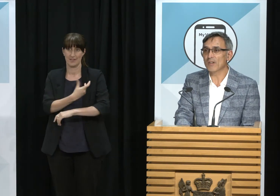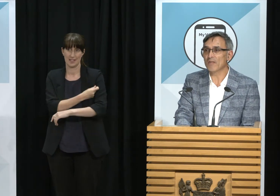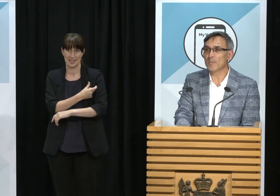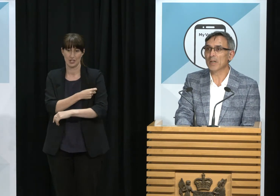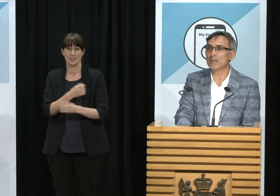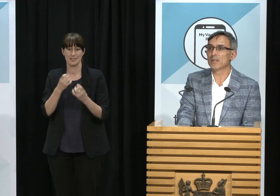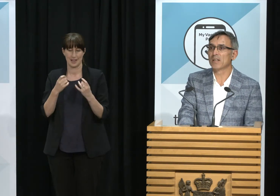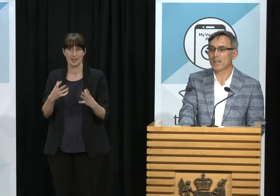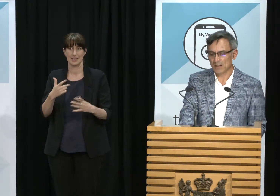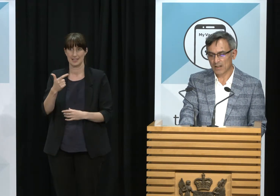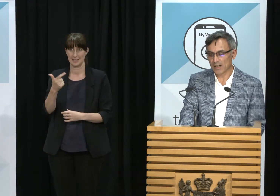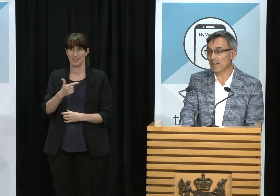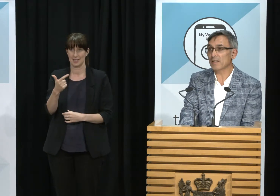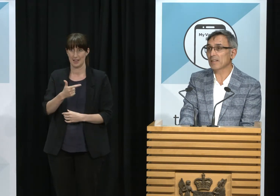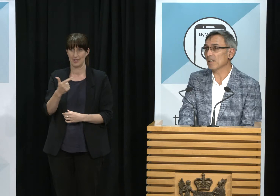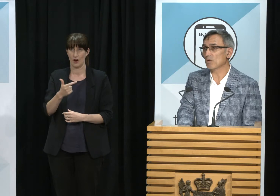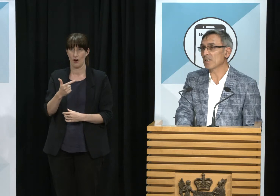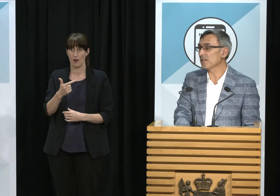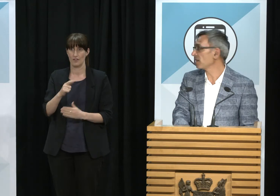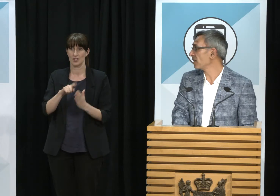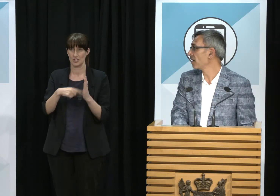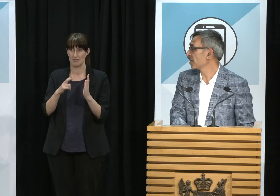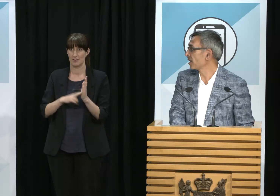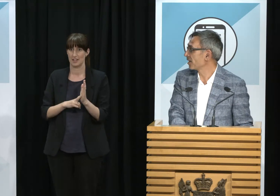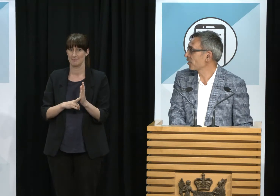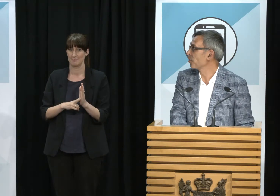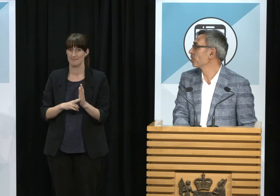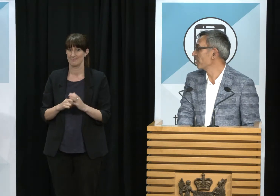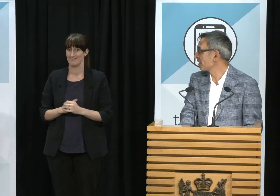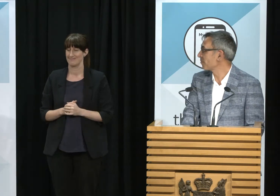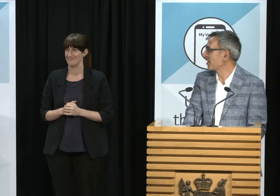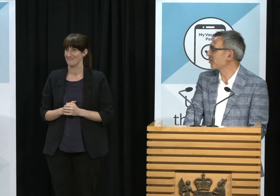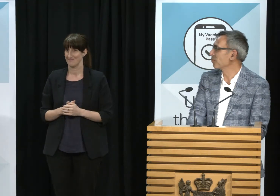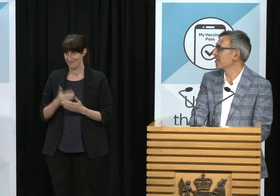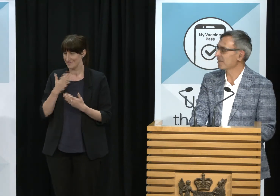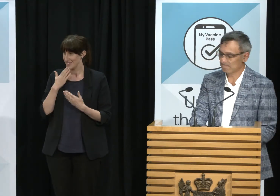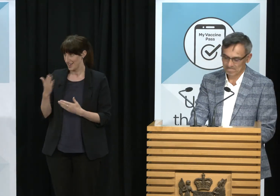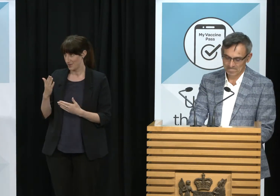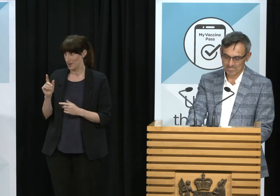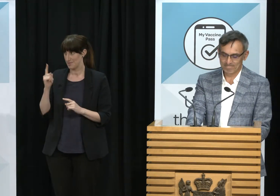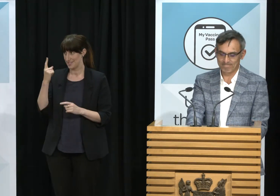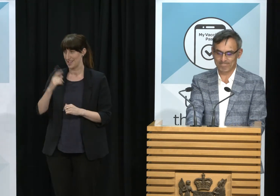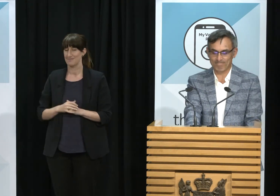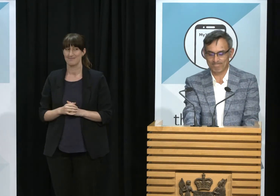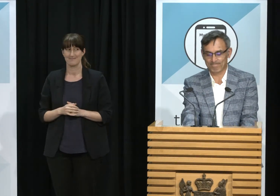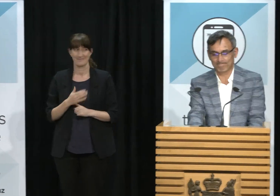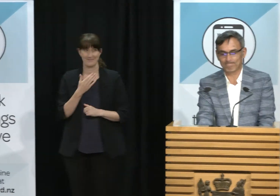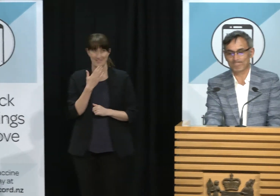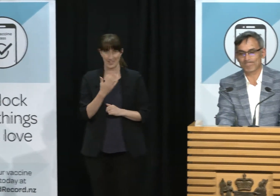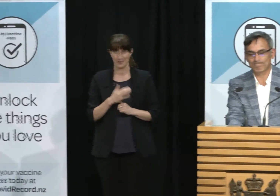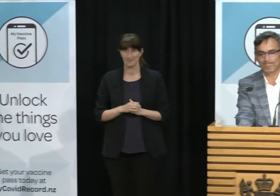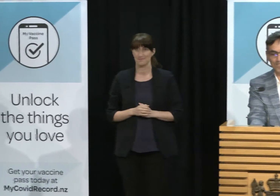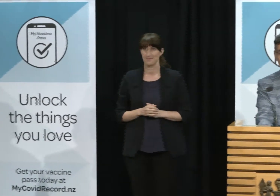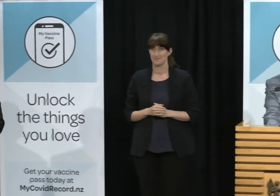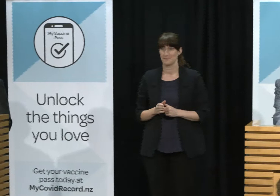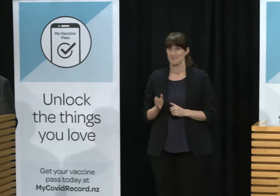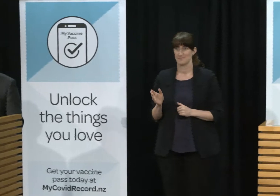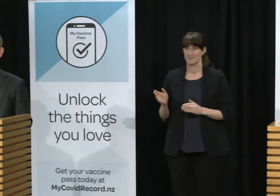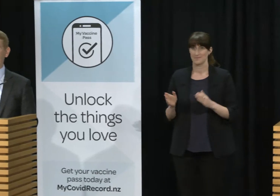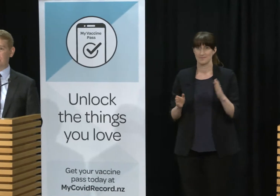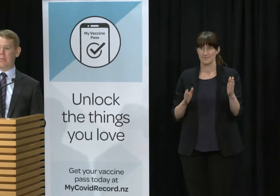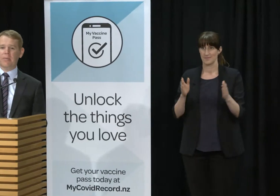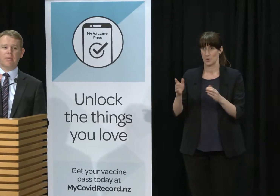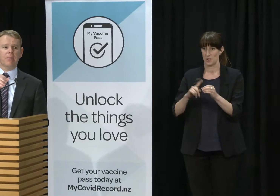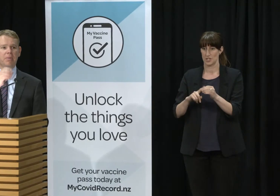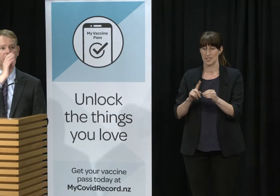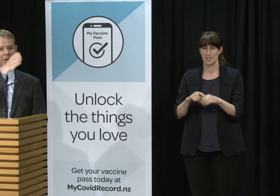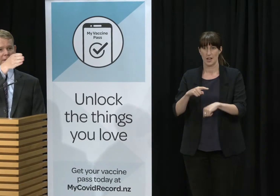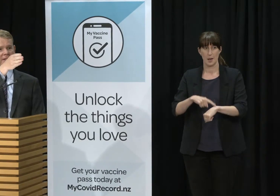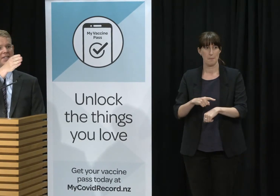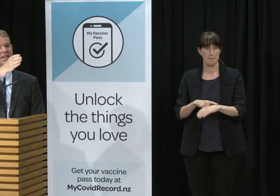whakapau kaha ana tae atu ki a